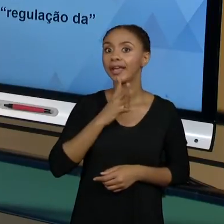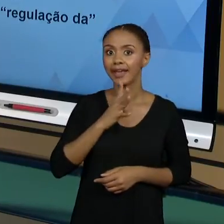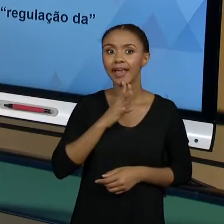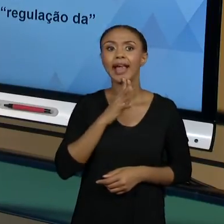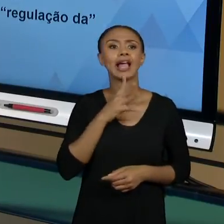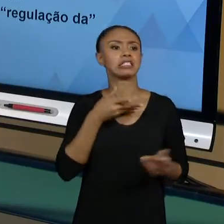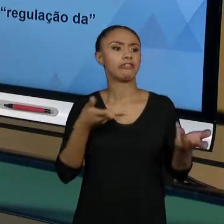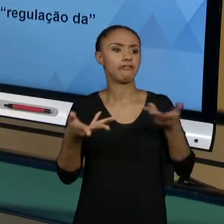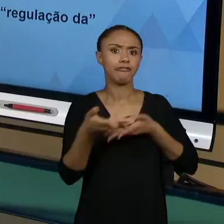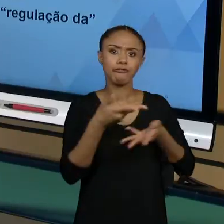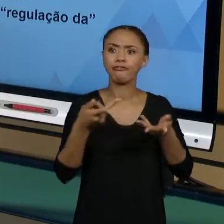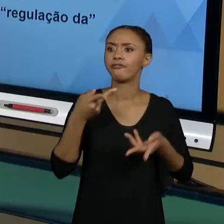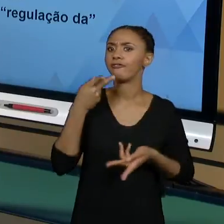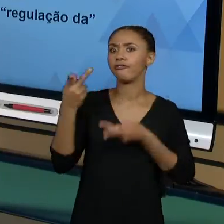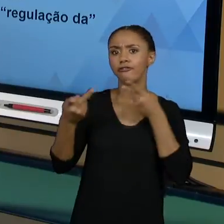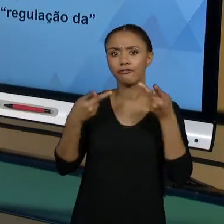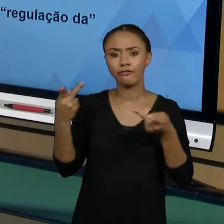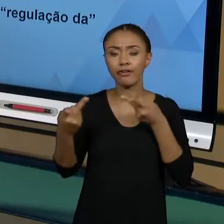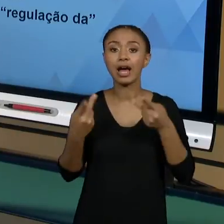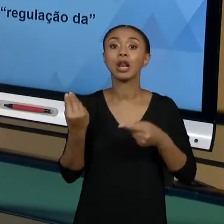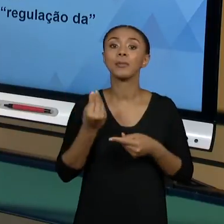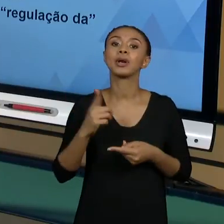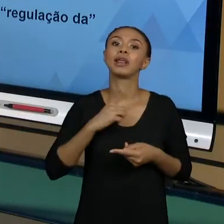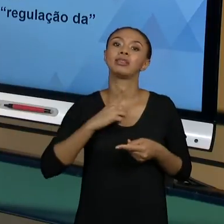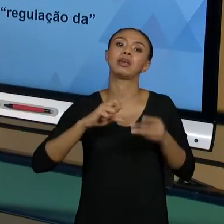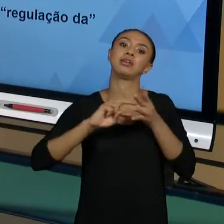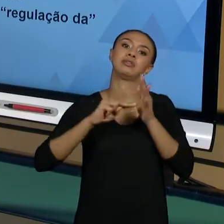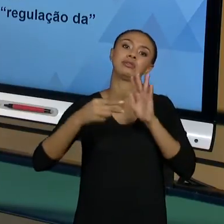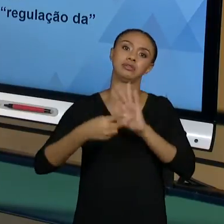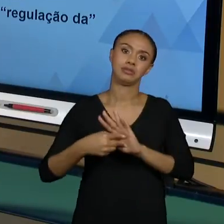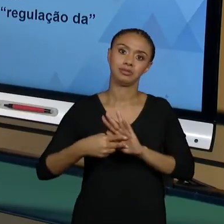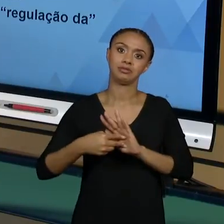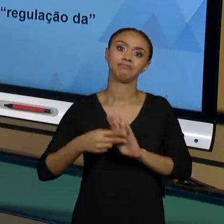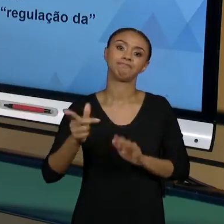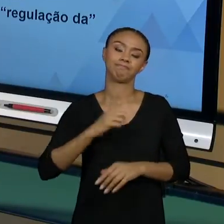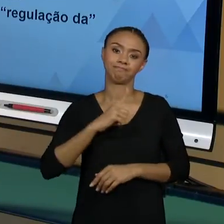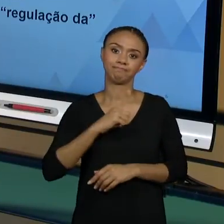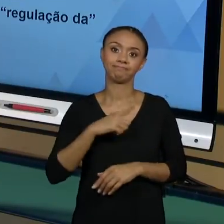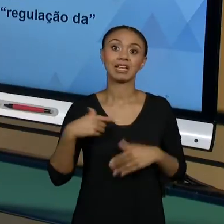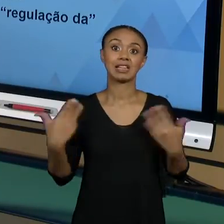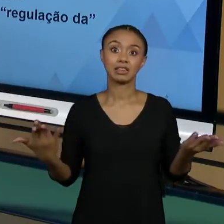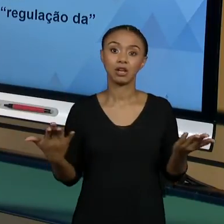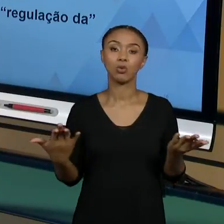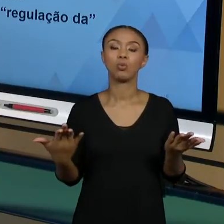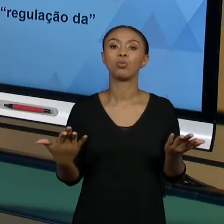PORQUE NÓS LHES ATRIBUÍMOS UM SIGNIFICADO. ENTÃO A IDEIA DA CENTRALIDADE DA CULTURA É QUE NUMA